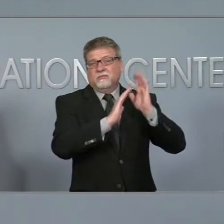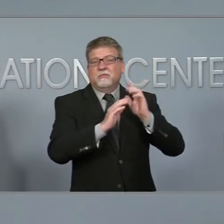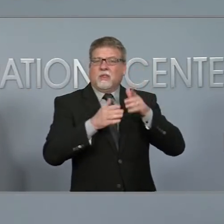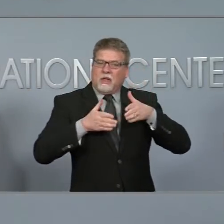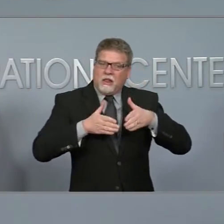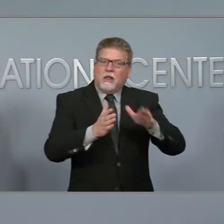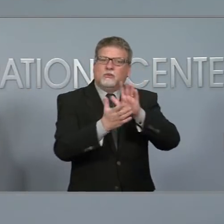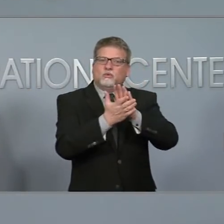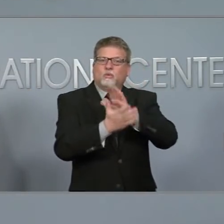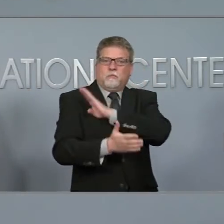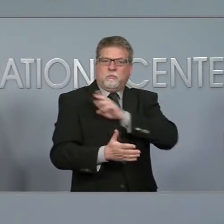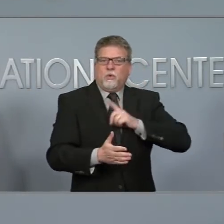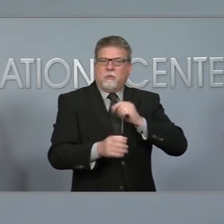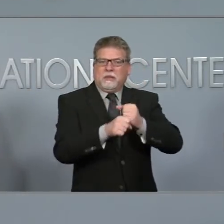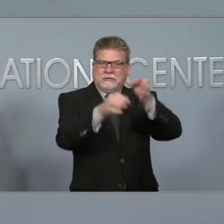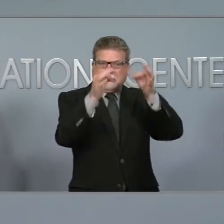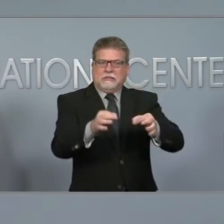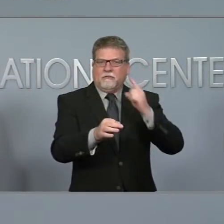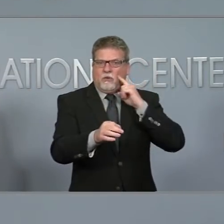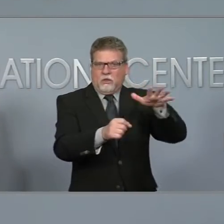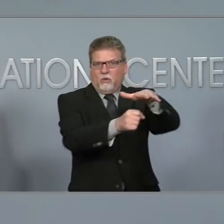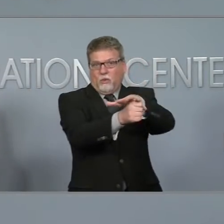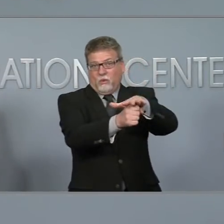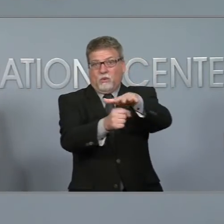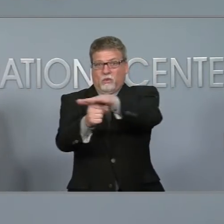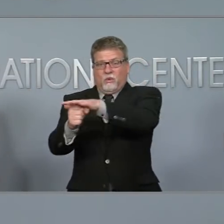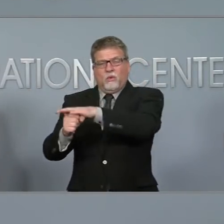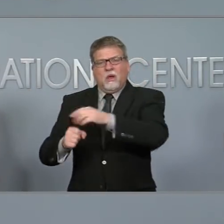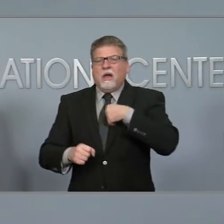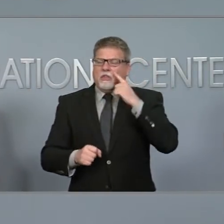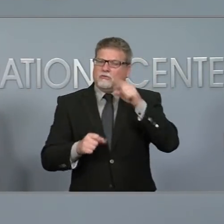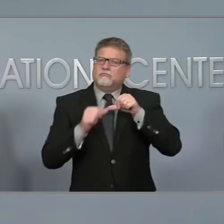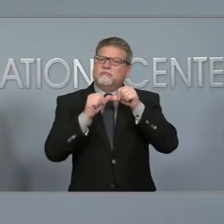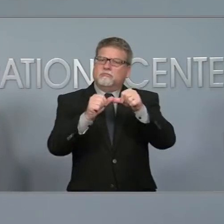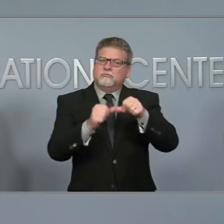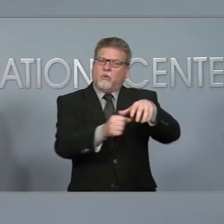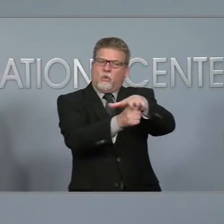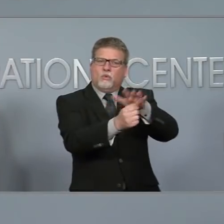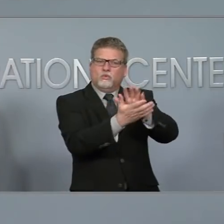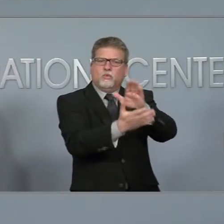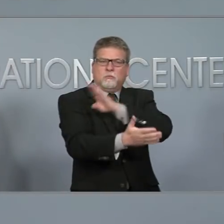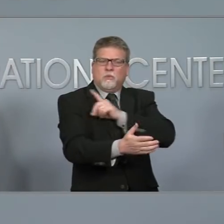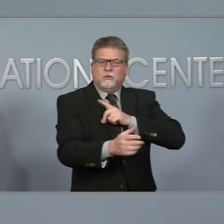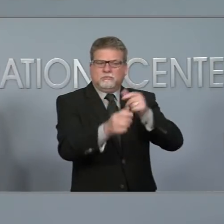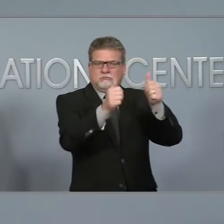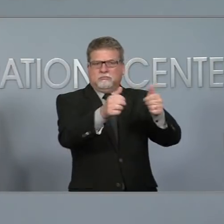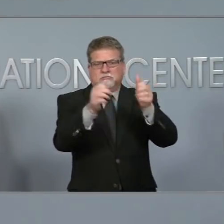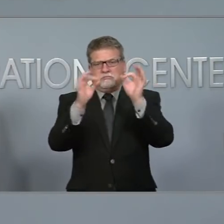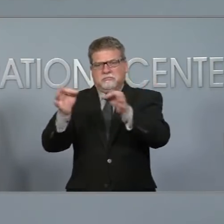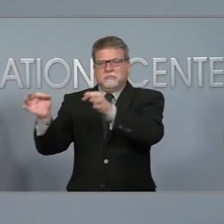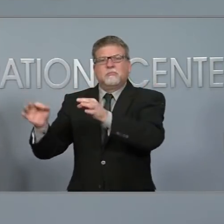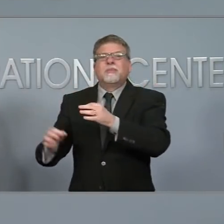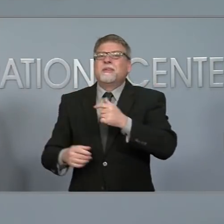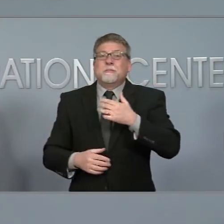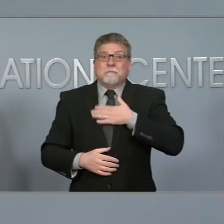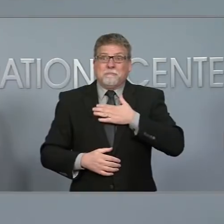creo que lo importante es el control local, y nosotros aprobaban la legislatura aprobó una ley y yo